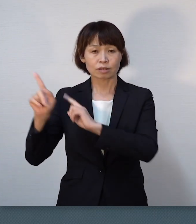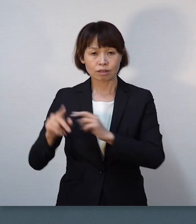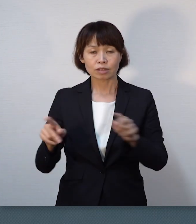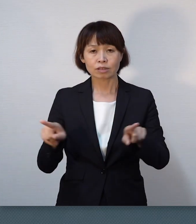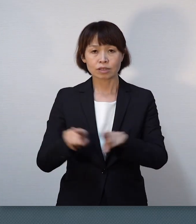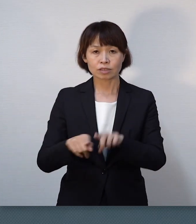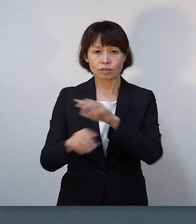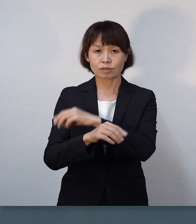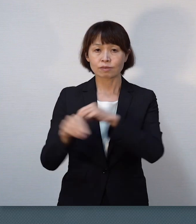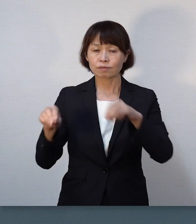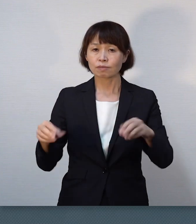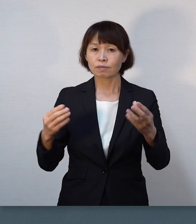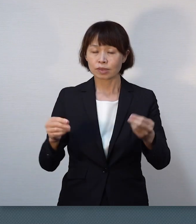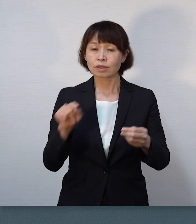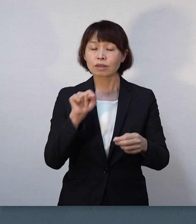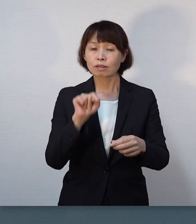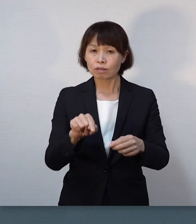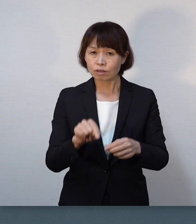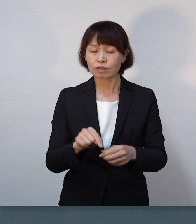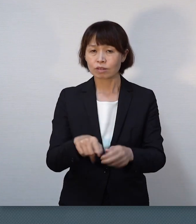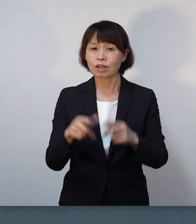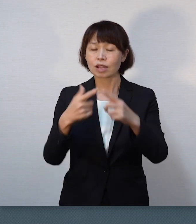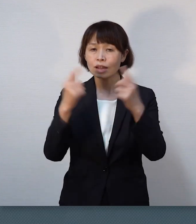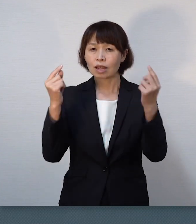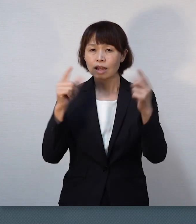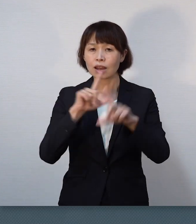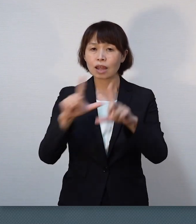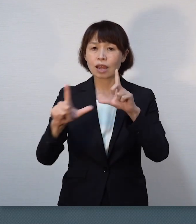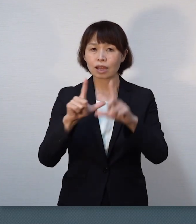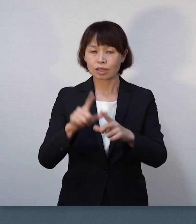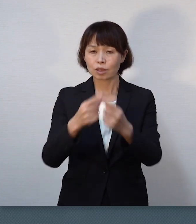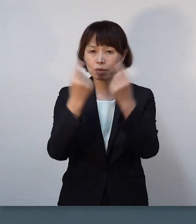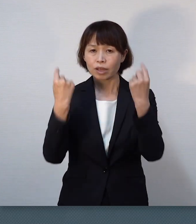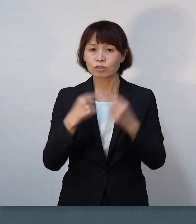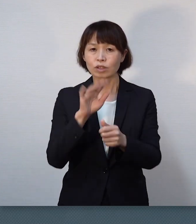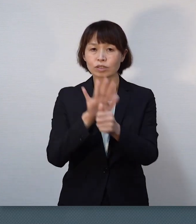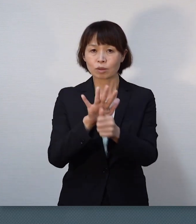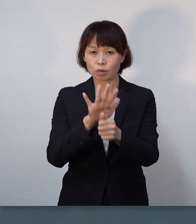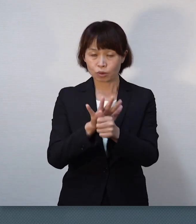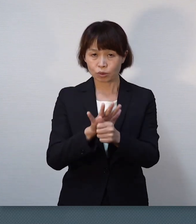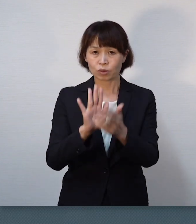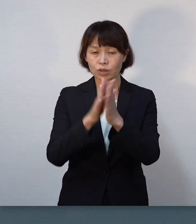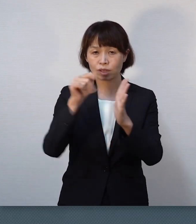「LINEパーソナルサポート」といったものがあります これは、神奈川県で今、70万人の方が 登録されています